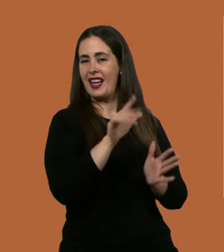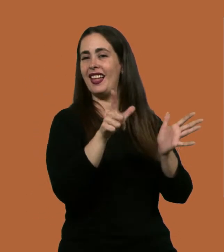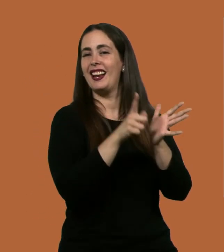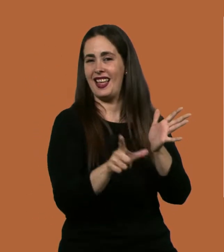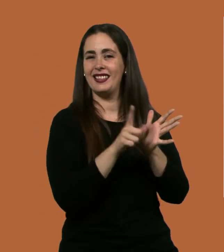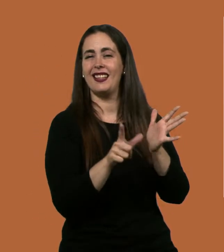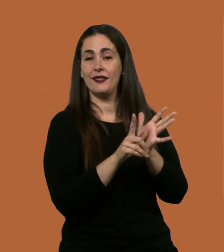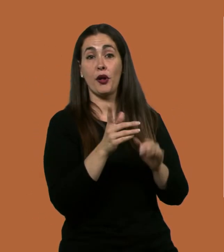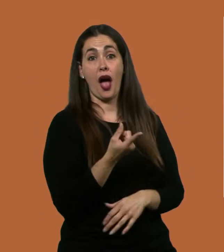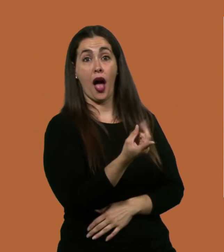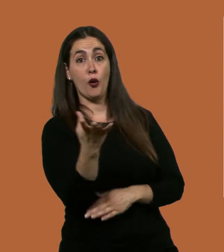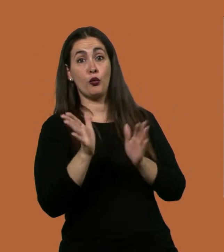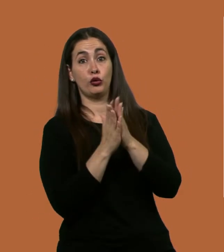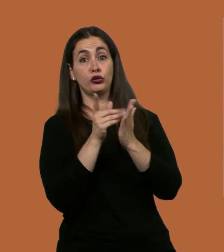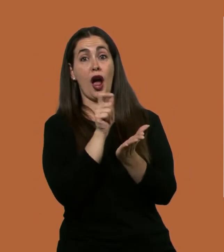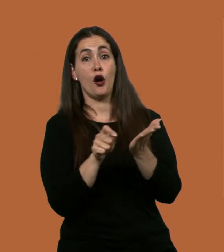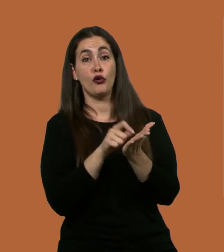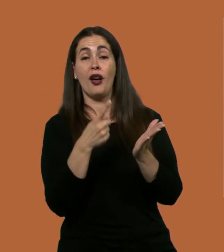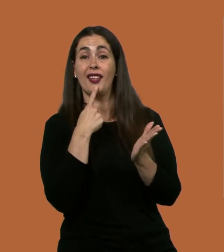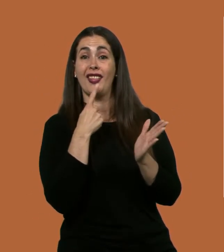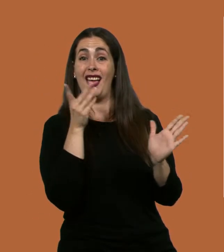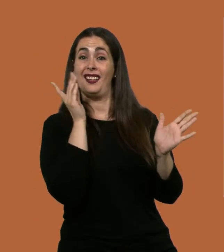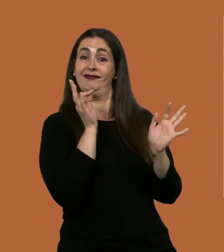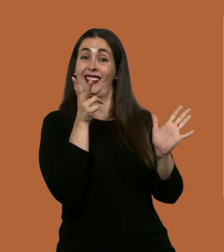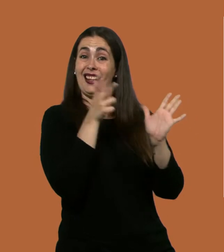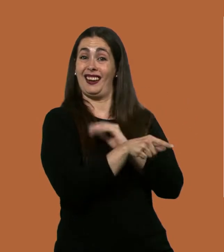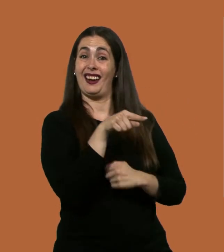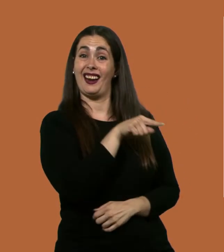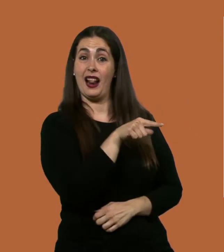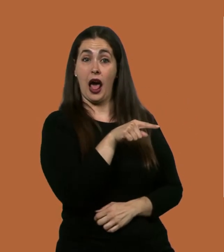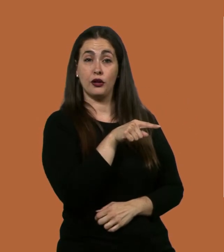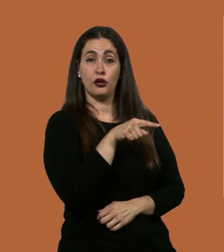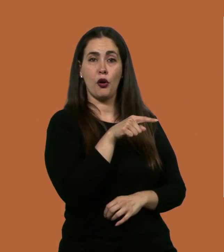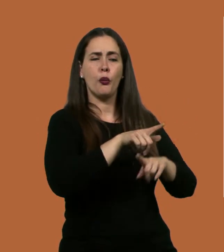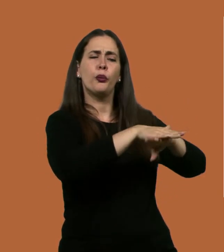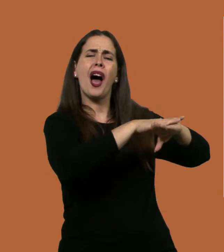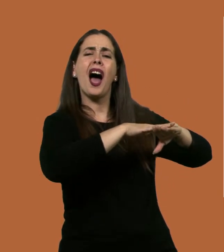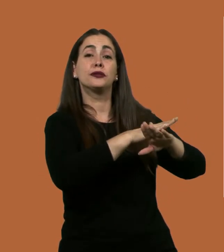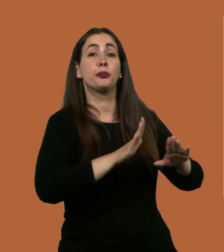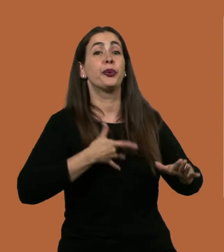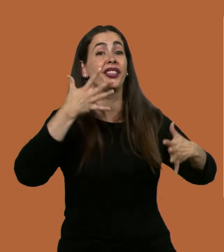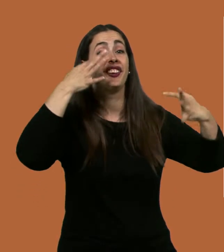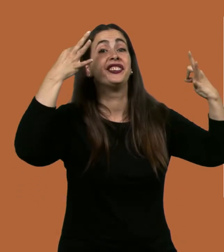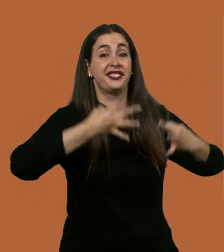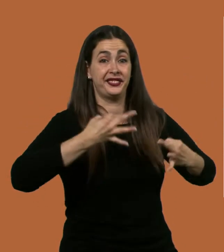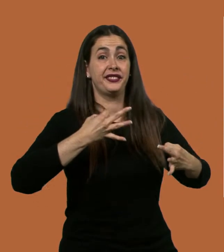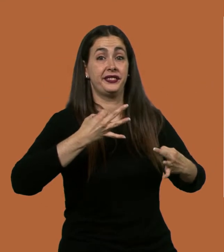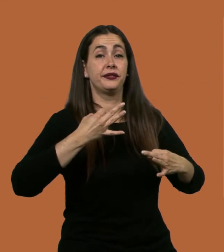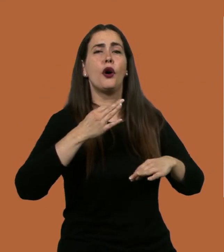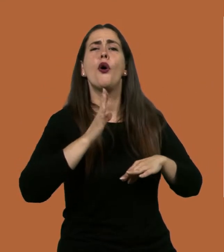Malgrat l’aparença llegendària, alguns autors consideren que el relat podria tenir una base real